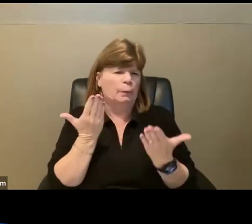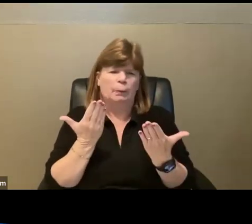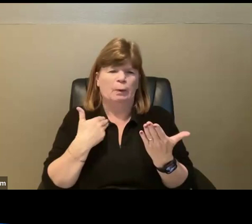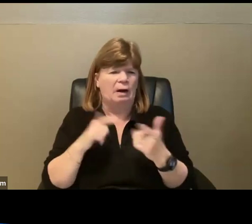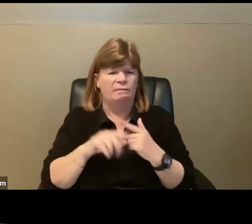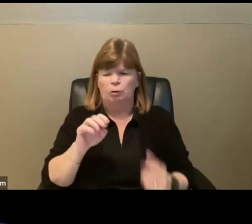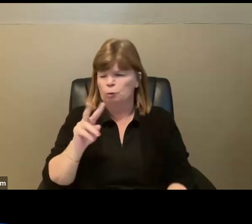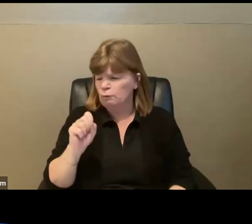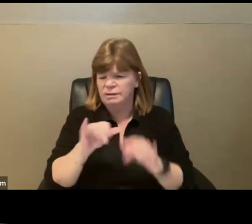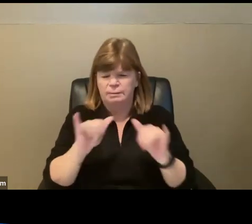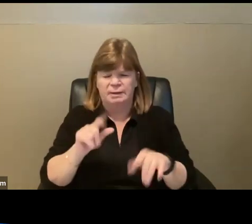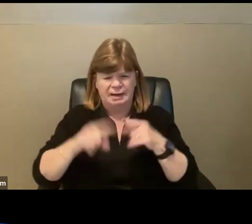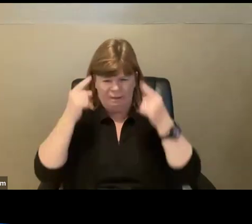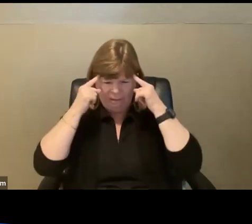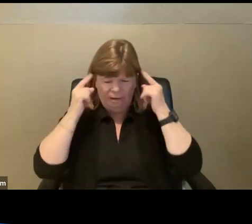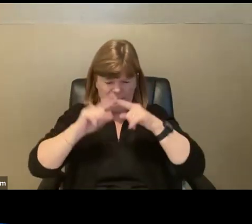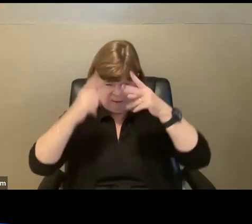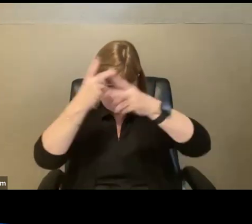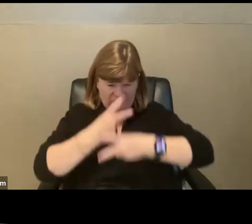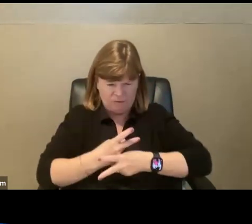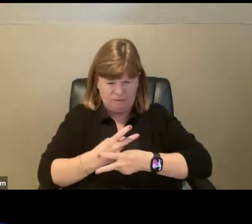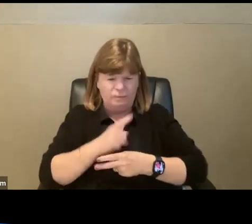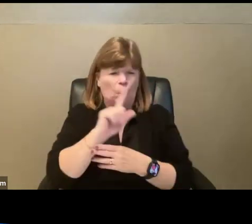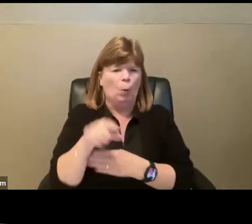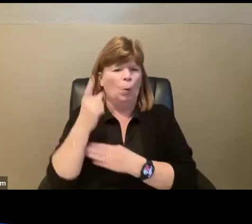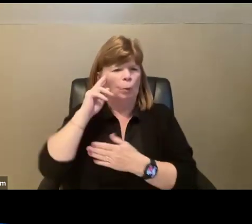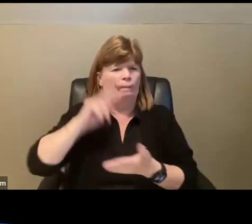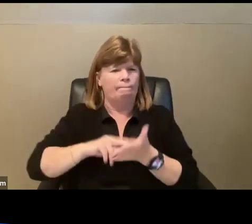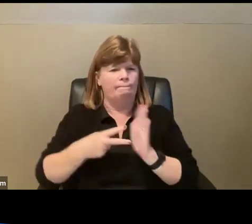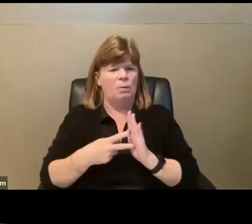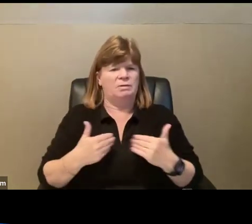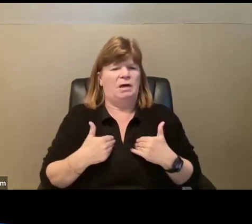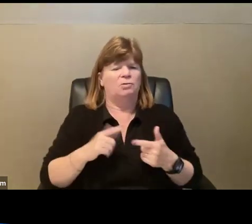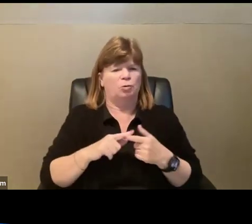No pueden razonar las cosas. El único propósito que tienen es multiplicarse, para